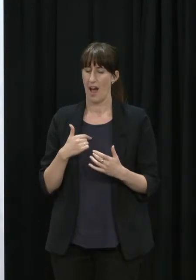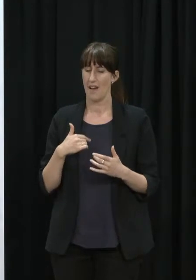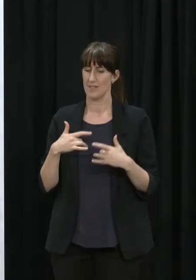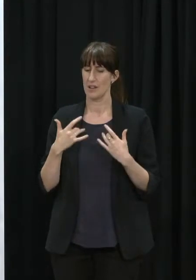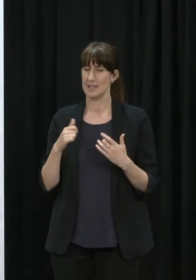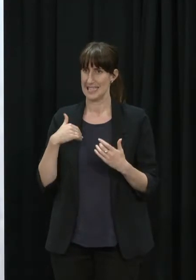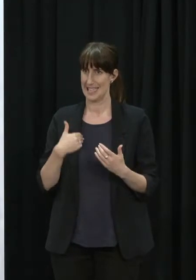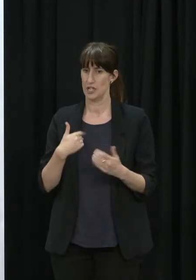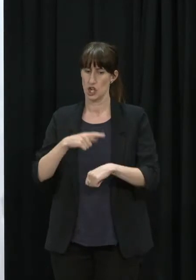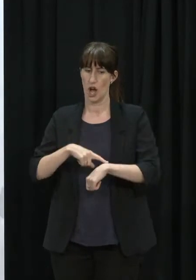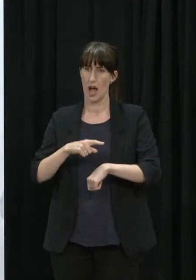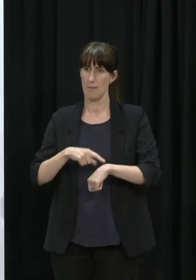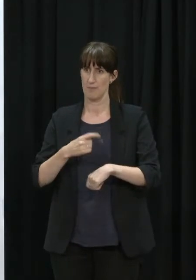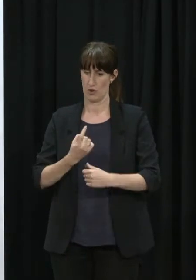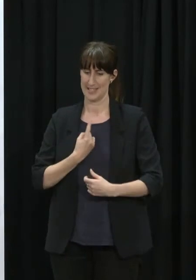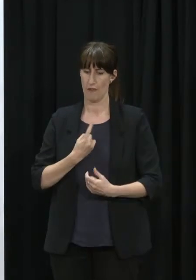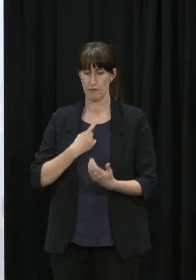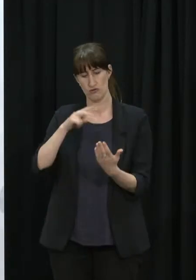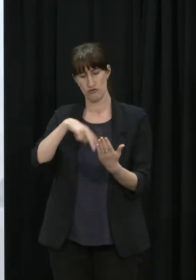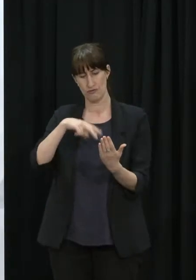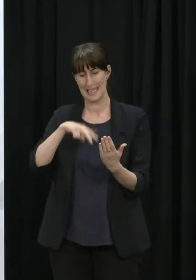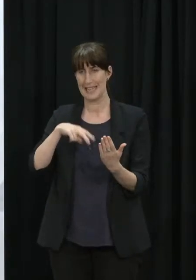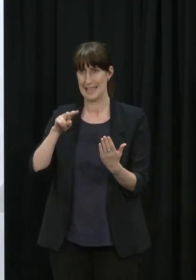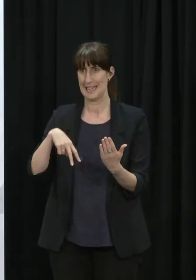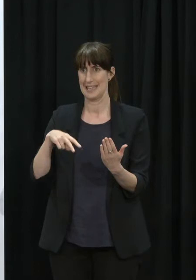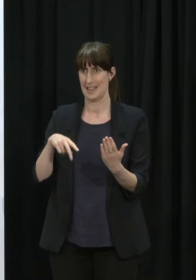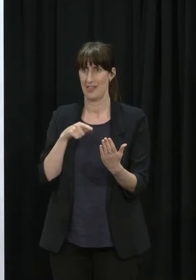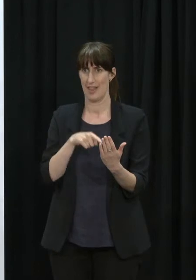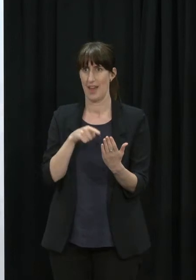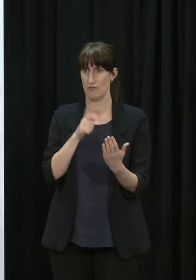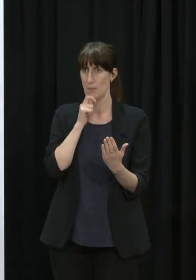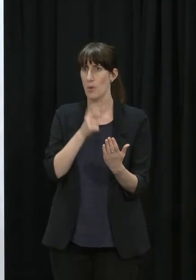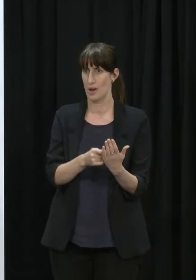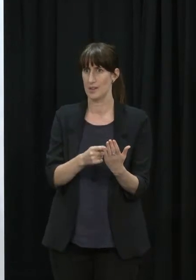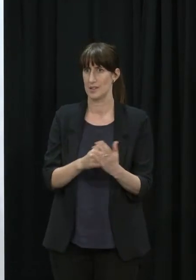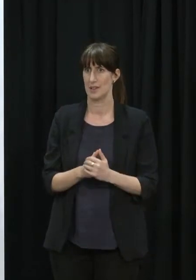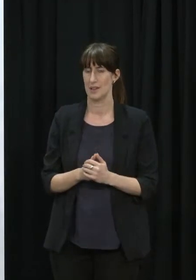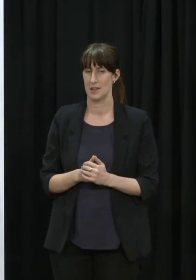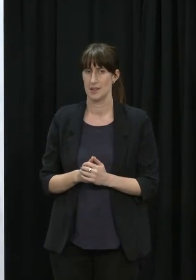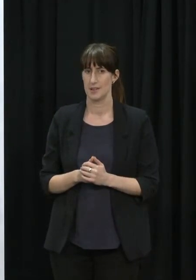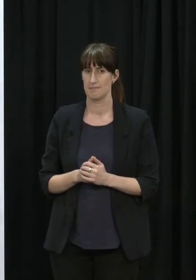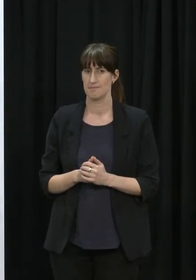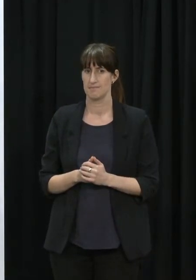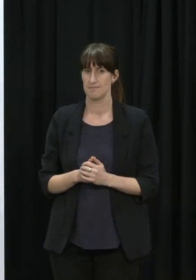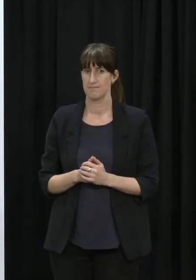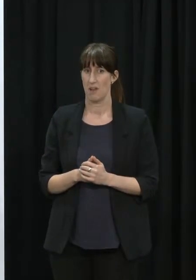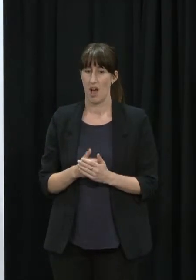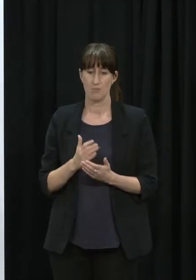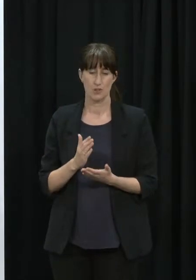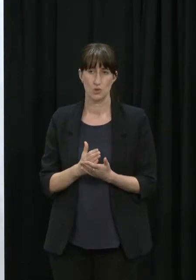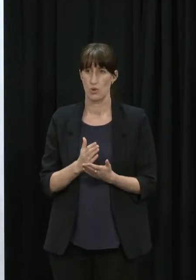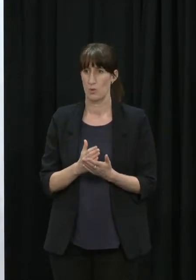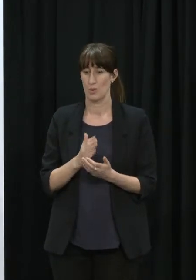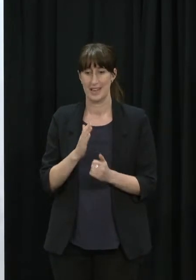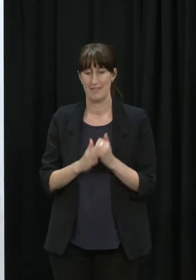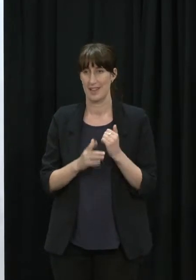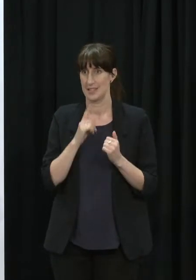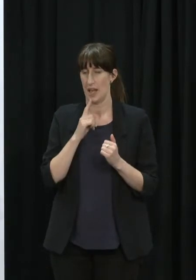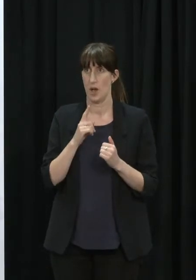He patai uaua tena. Kei te